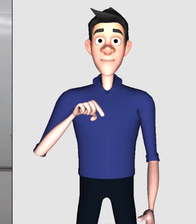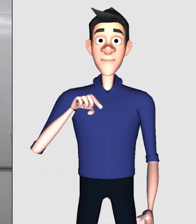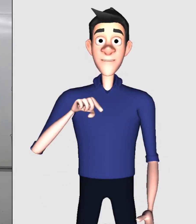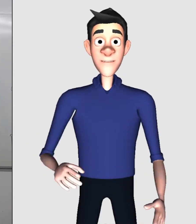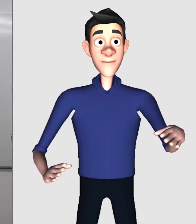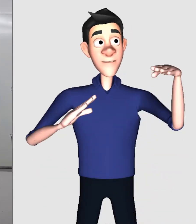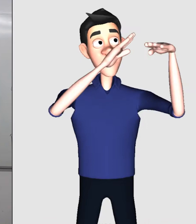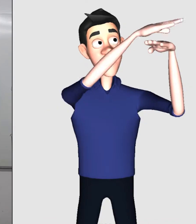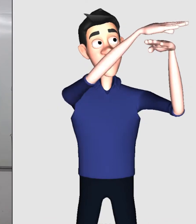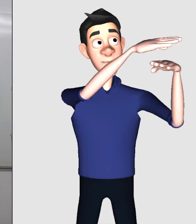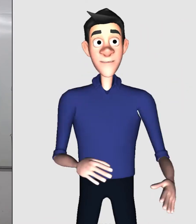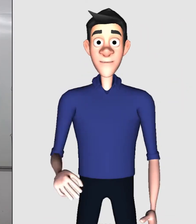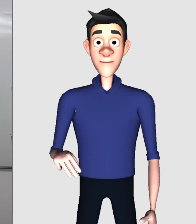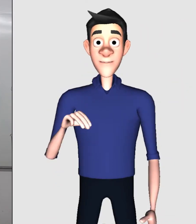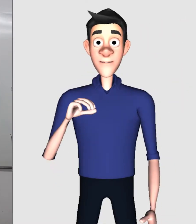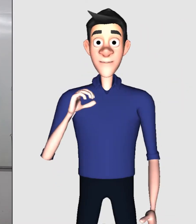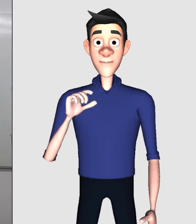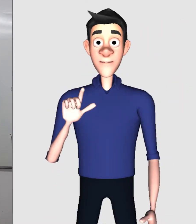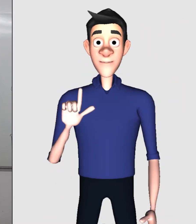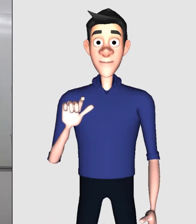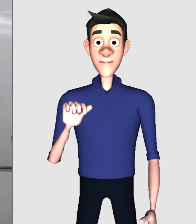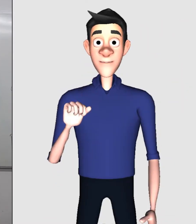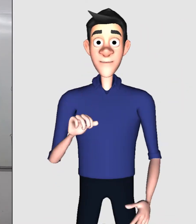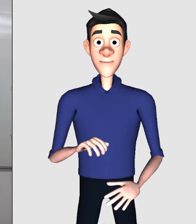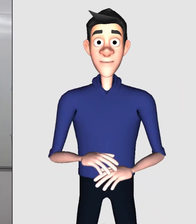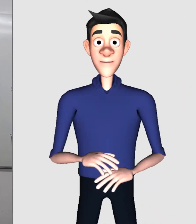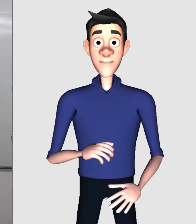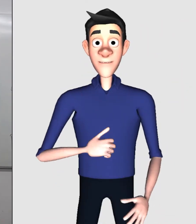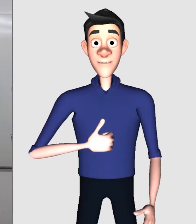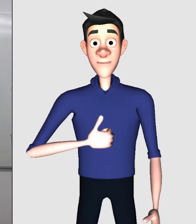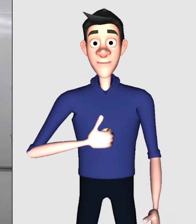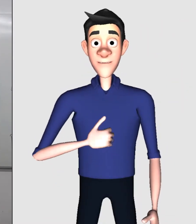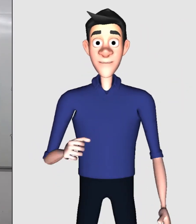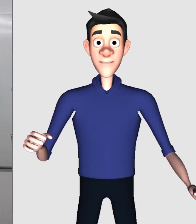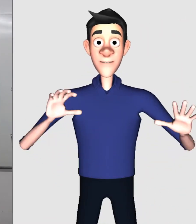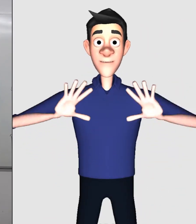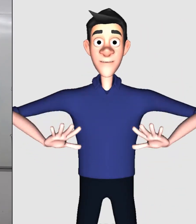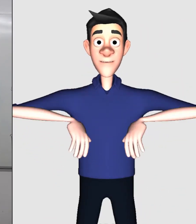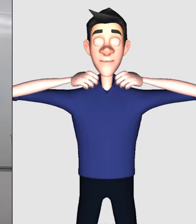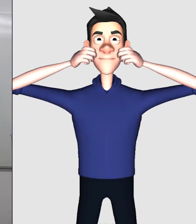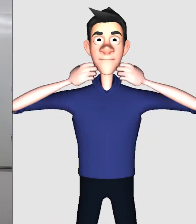Das molas não precisa Pelo menos na corda